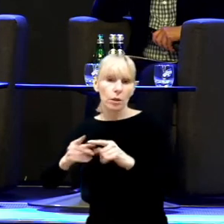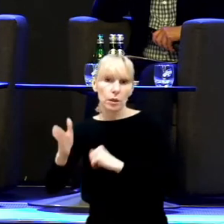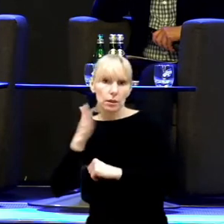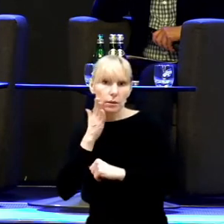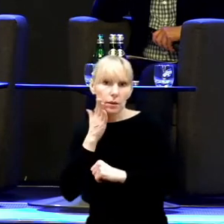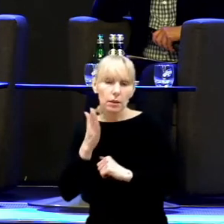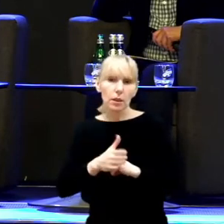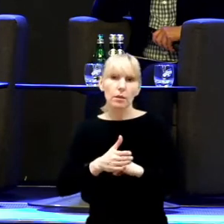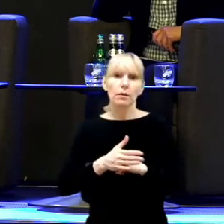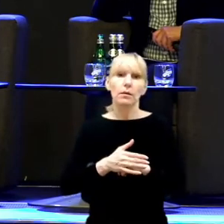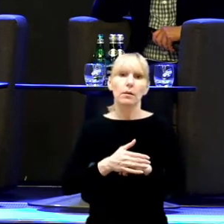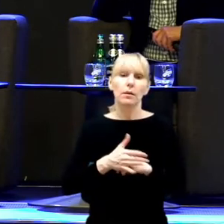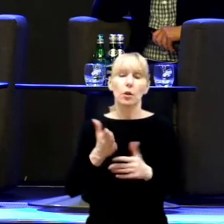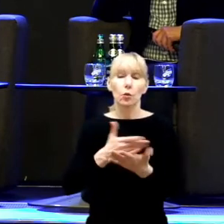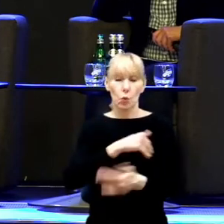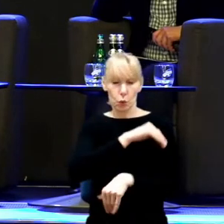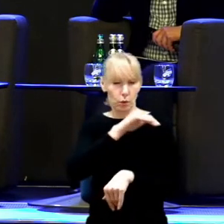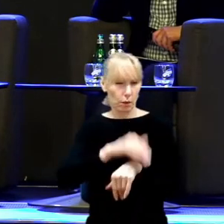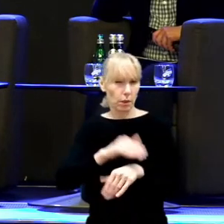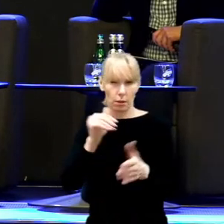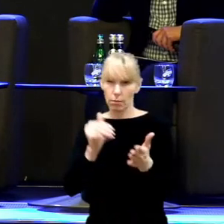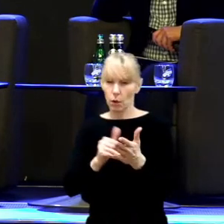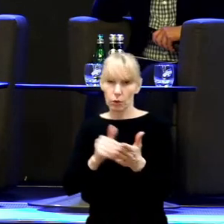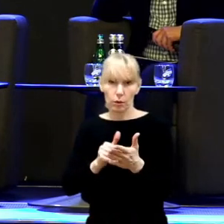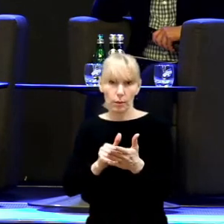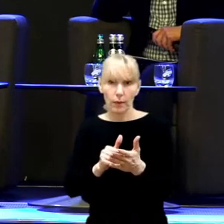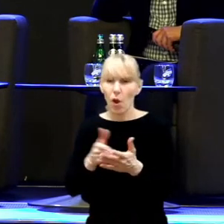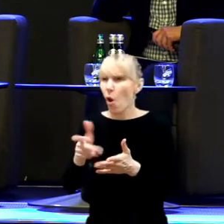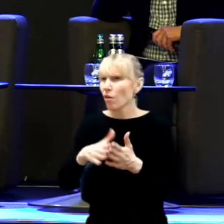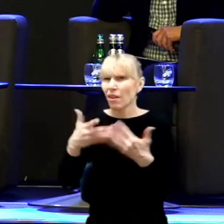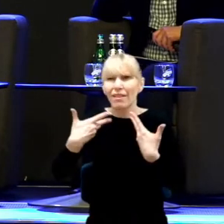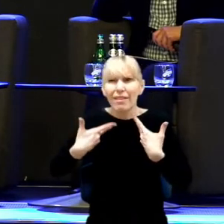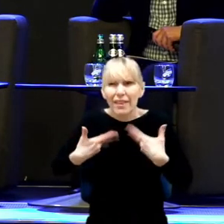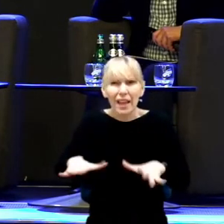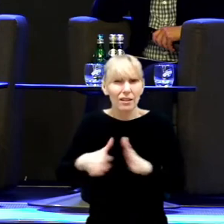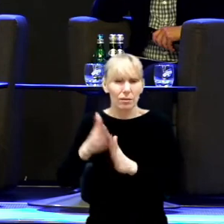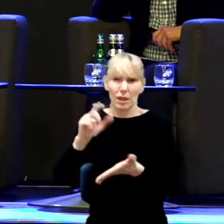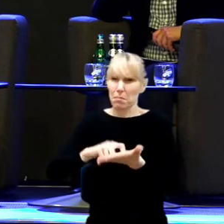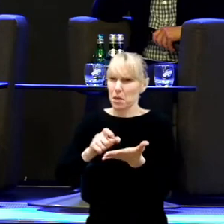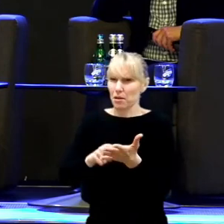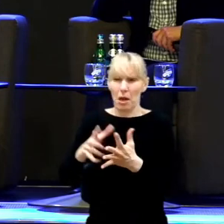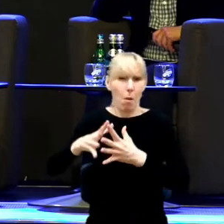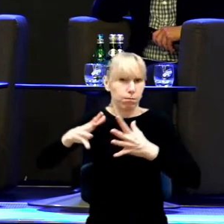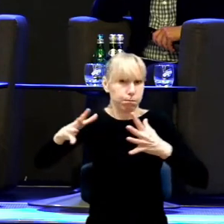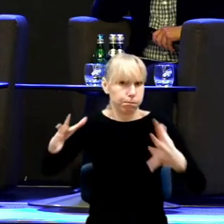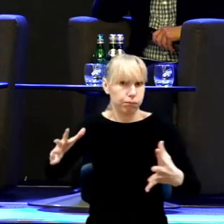z potrzebami, bo one nie chcą utrzymywać takiego dużego mieszkania, zwłaszcza w obecnych uwarunkowaniach